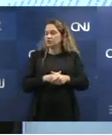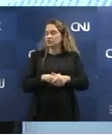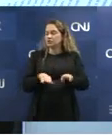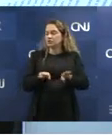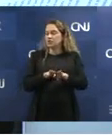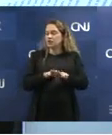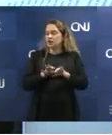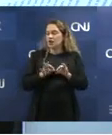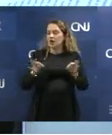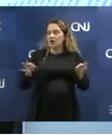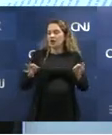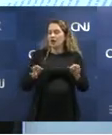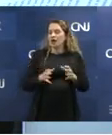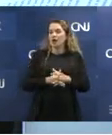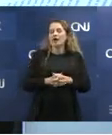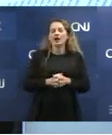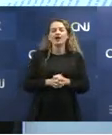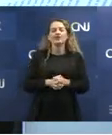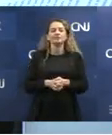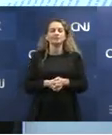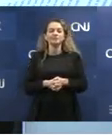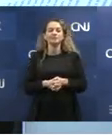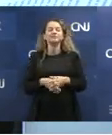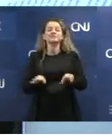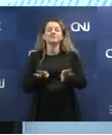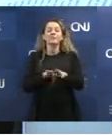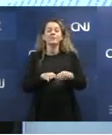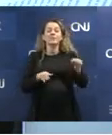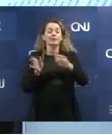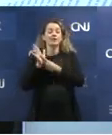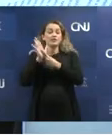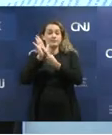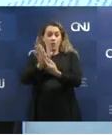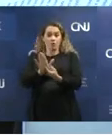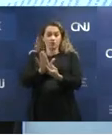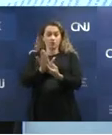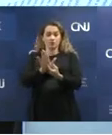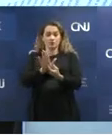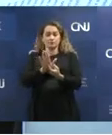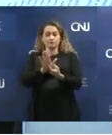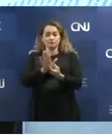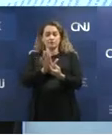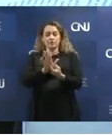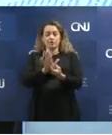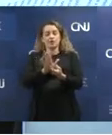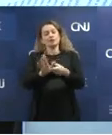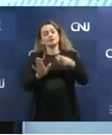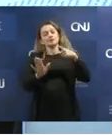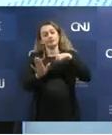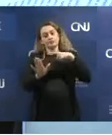Aqui, o que se mostra, pelo menos pelo que depreende do dos autos,